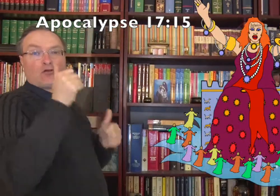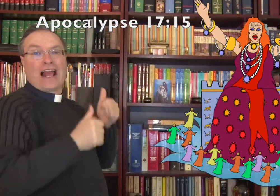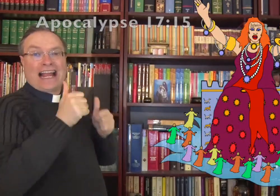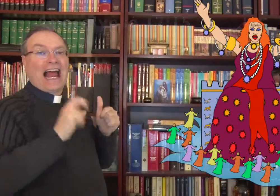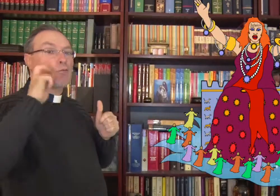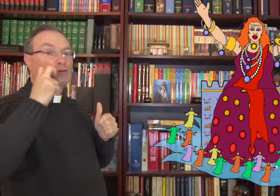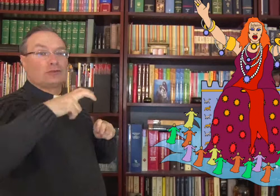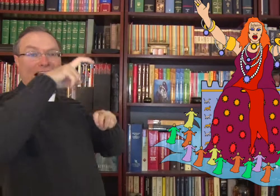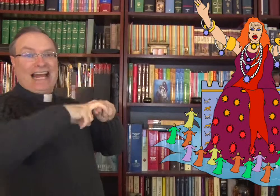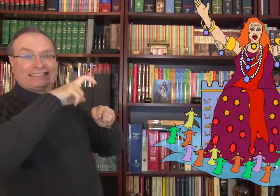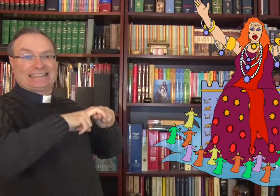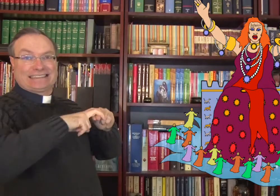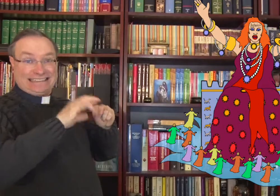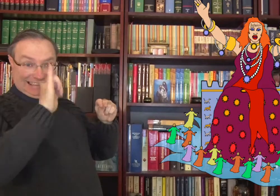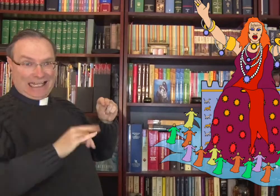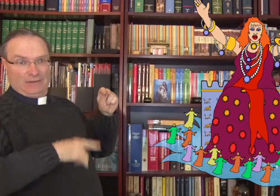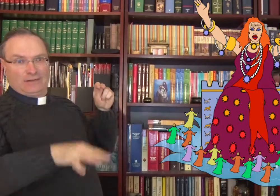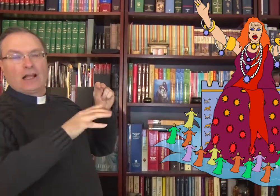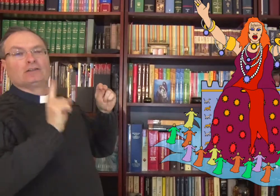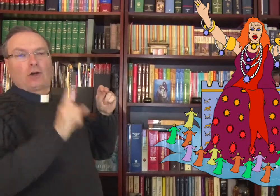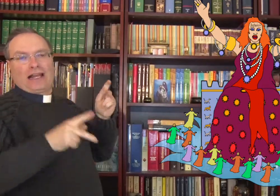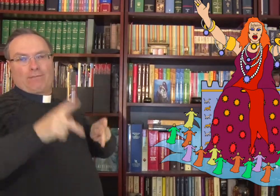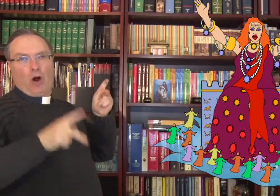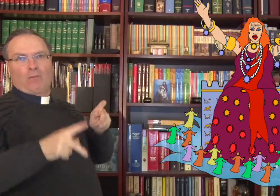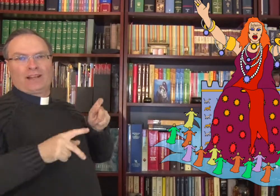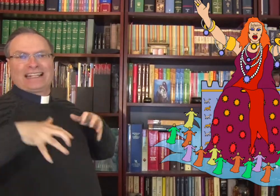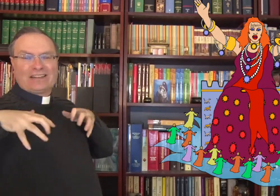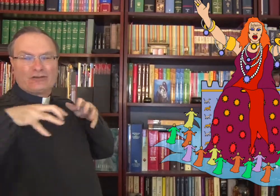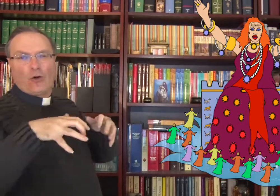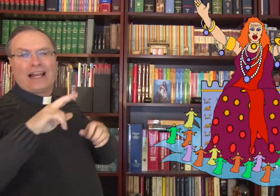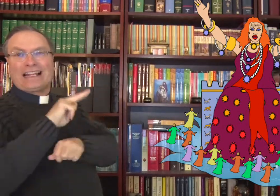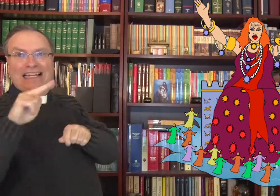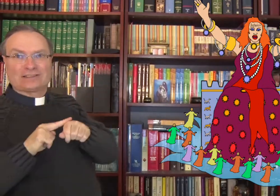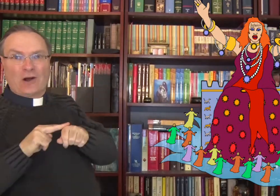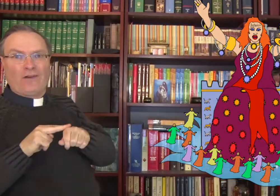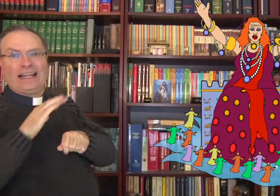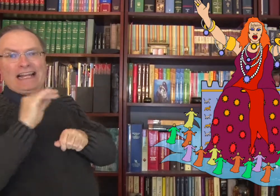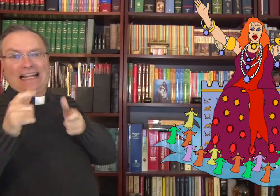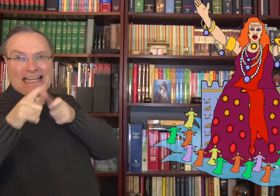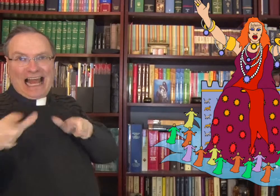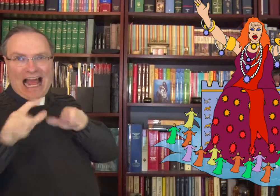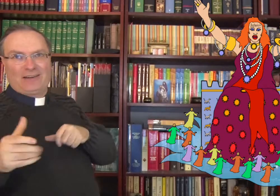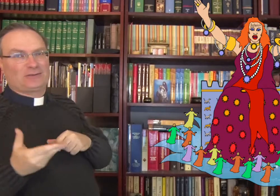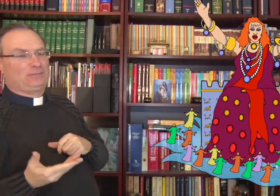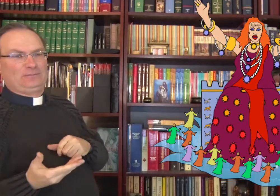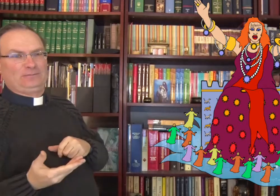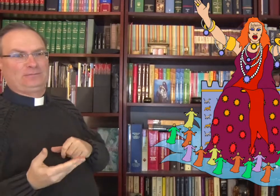sur lesquelles la prostituée est assise, ce sont des peuples, des foules, des nations et des langues.»